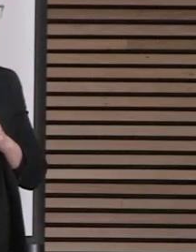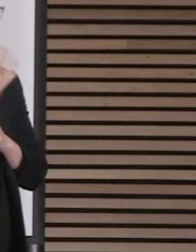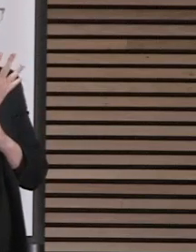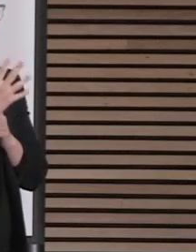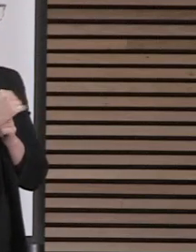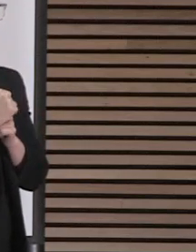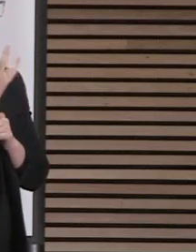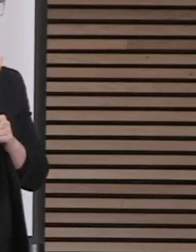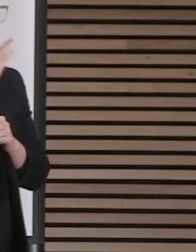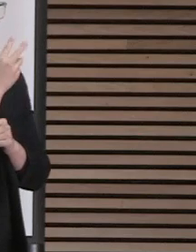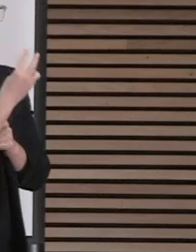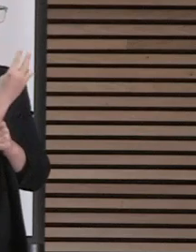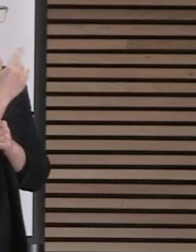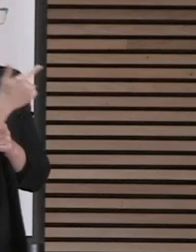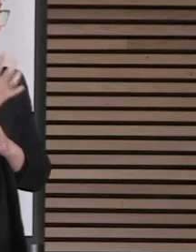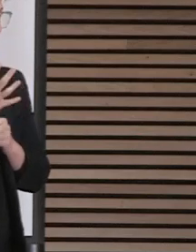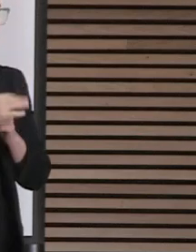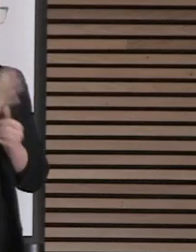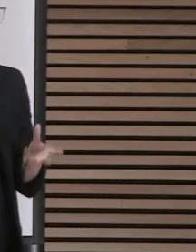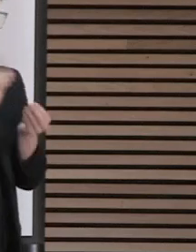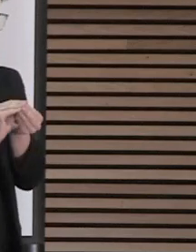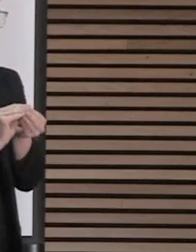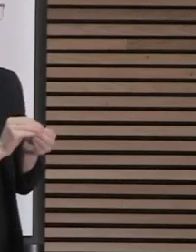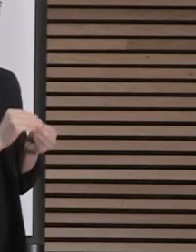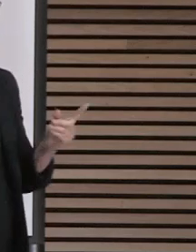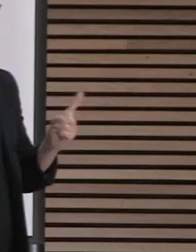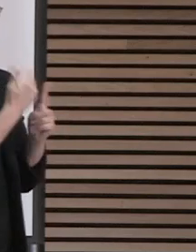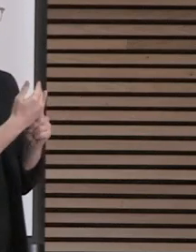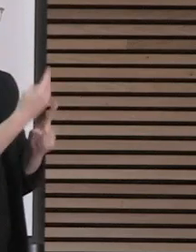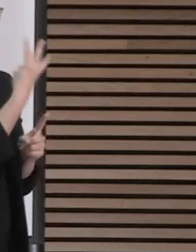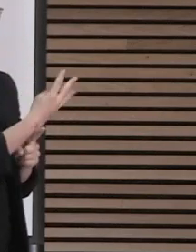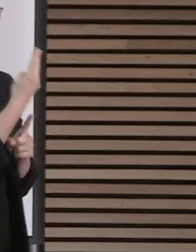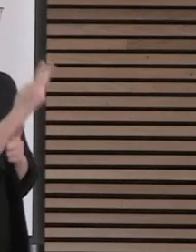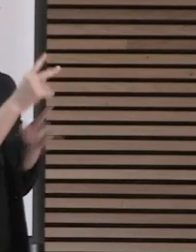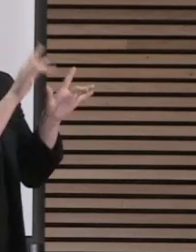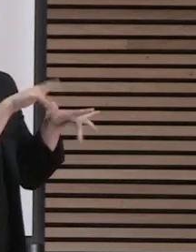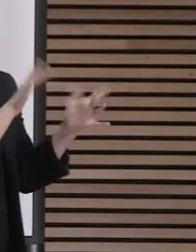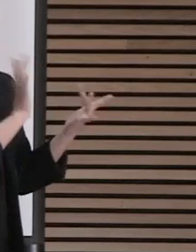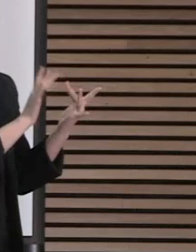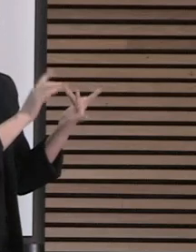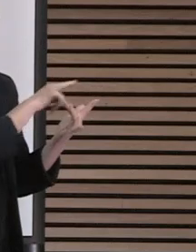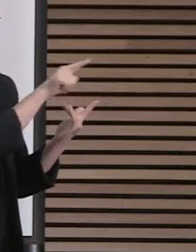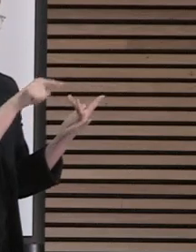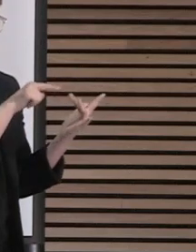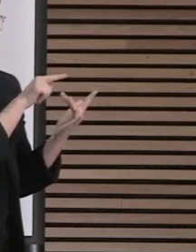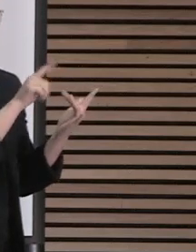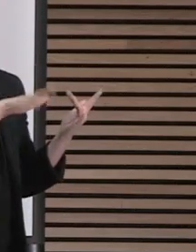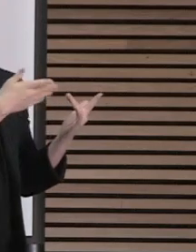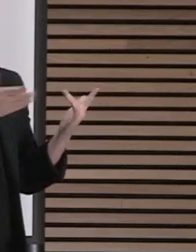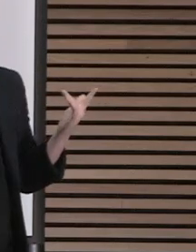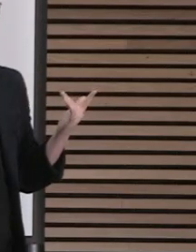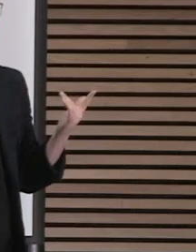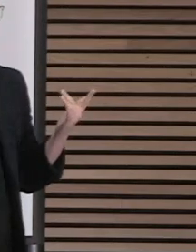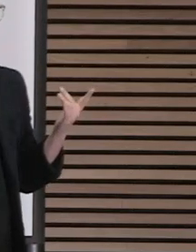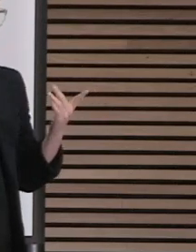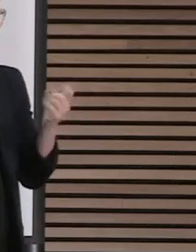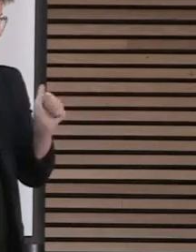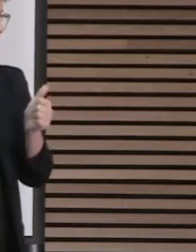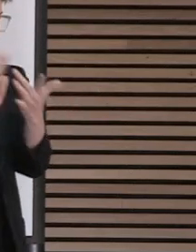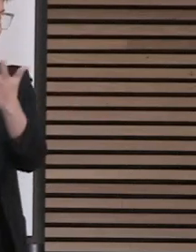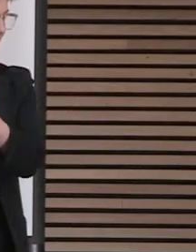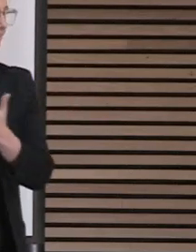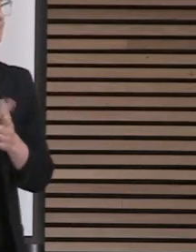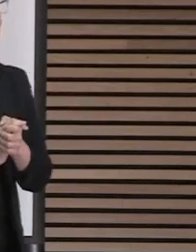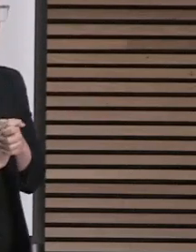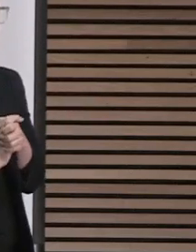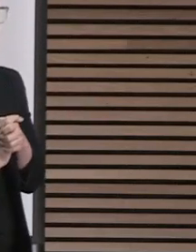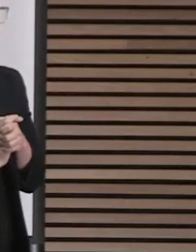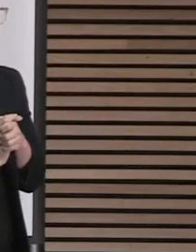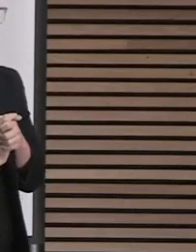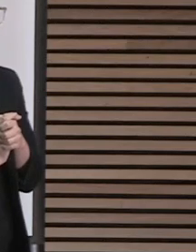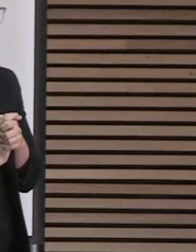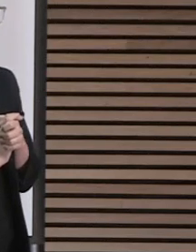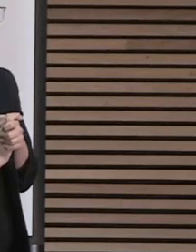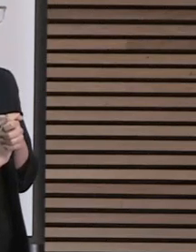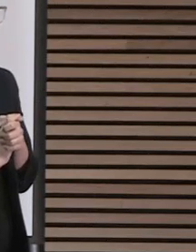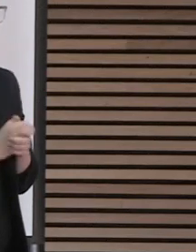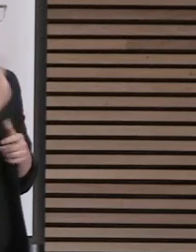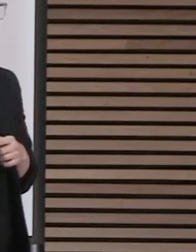kirimana tira ropu. I tautuhia